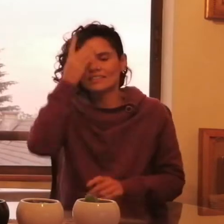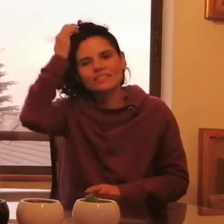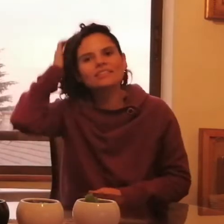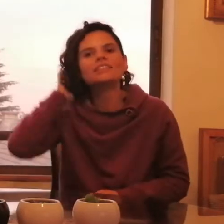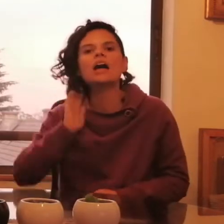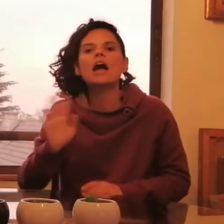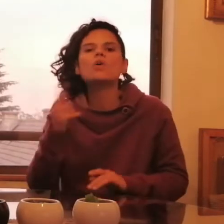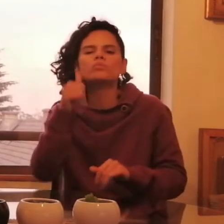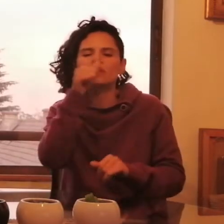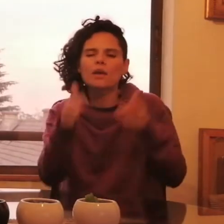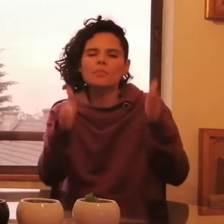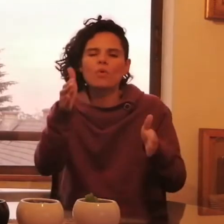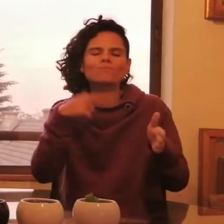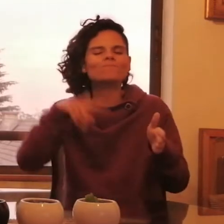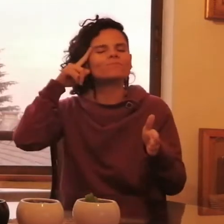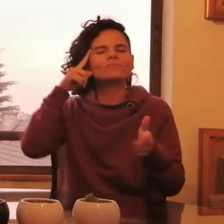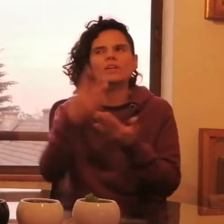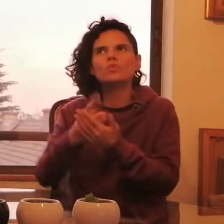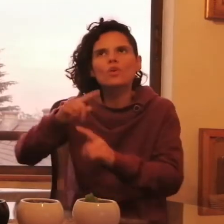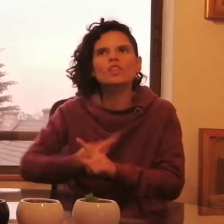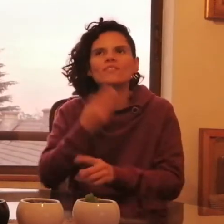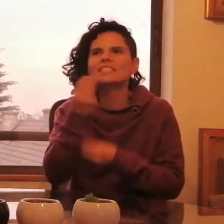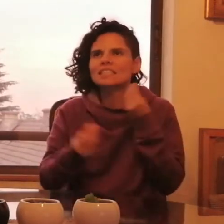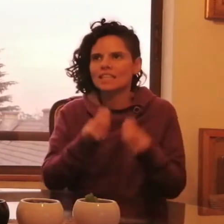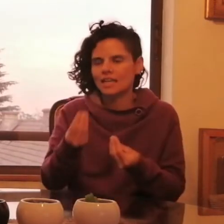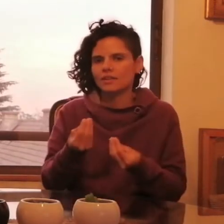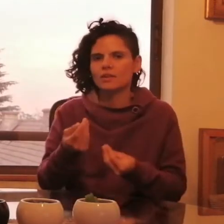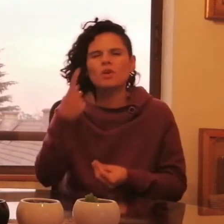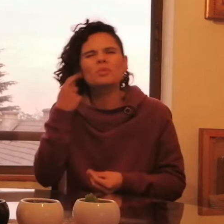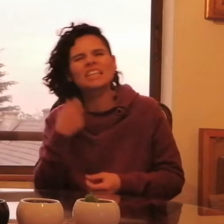quiero estudiar de nuevo, pero como que querías trabajar en esta área?